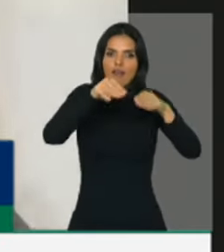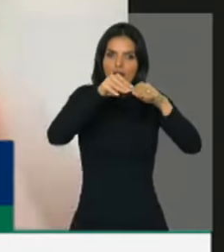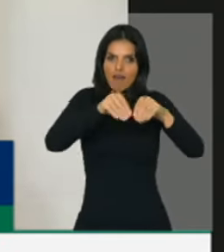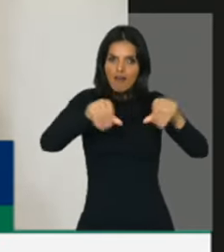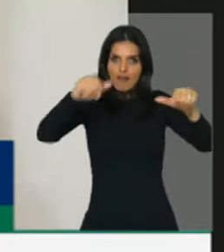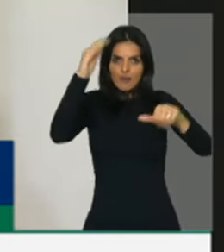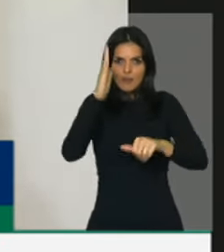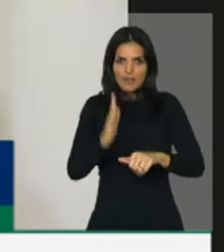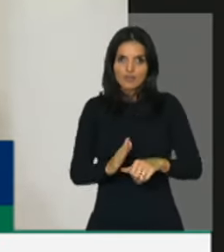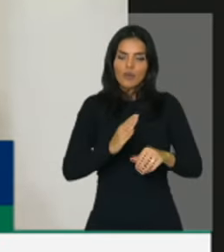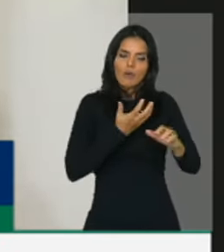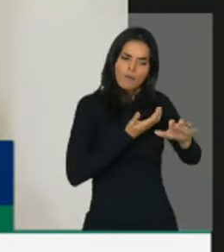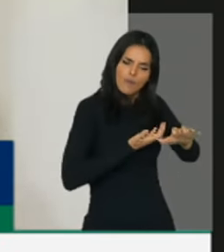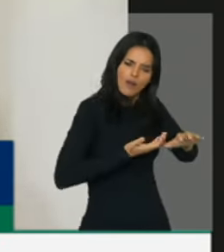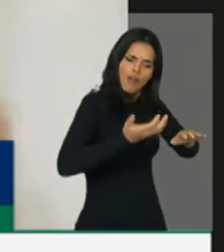PRODUTIVIDADE E VENDENDO